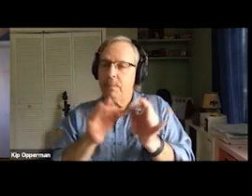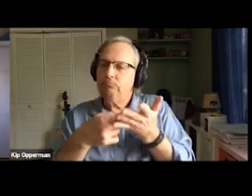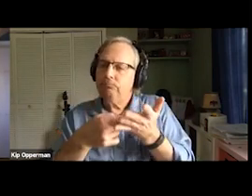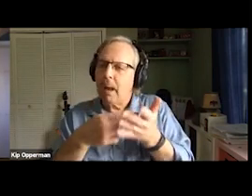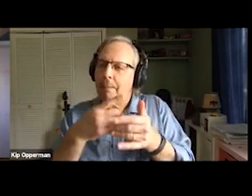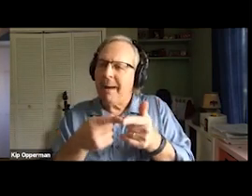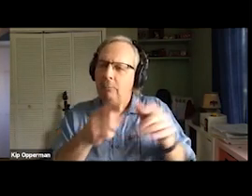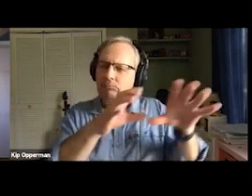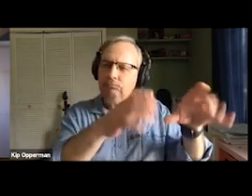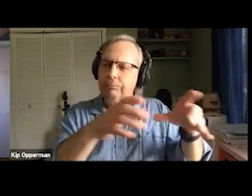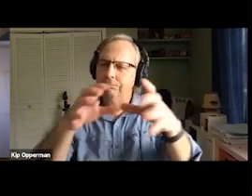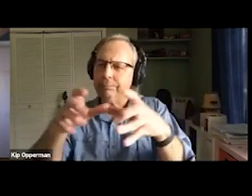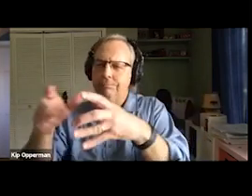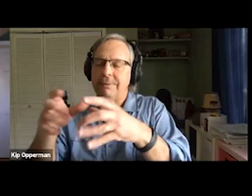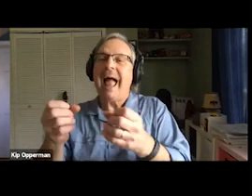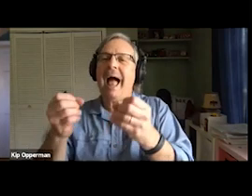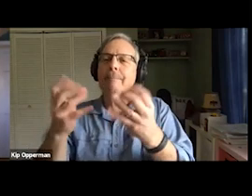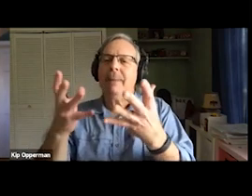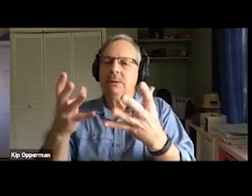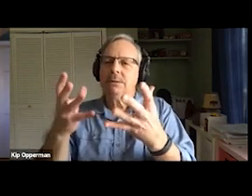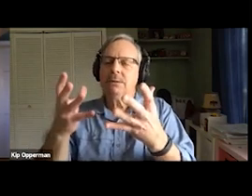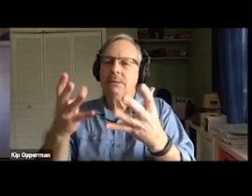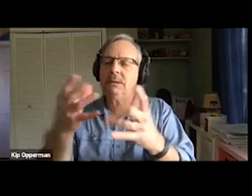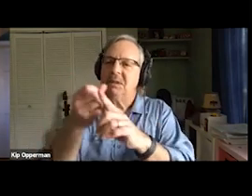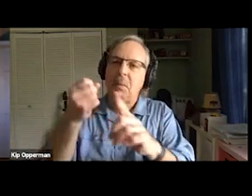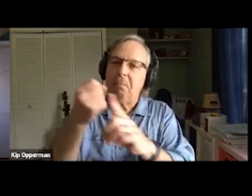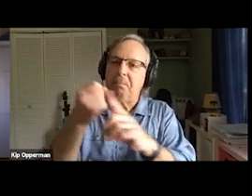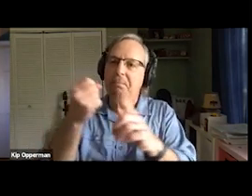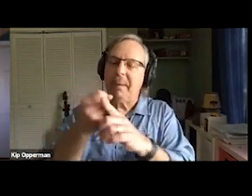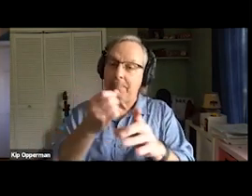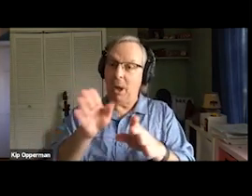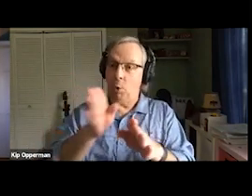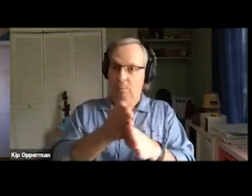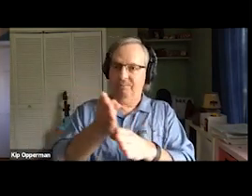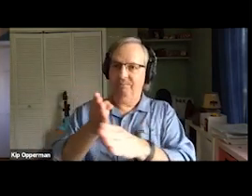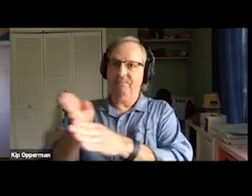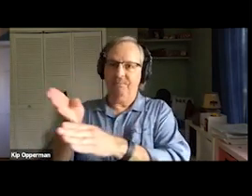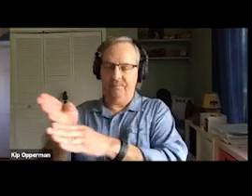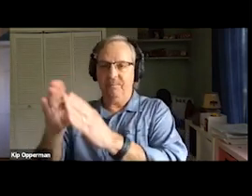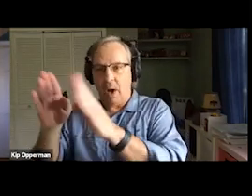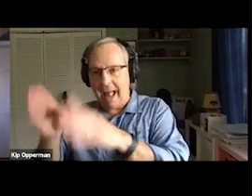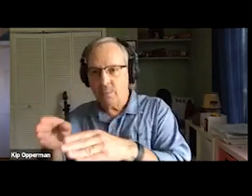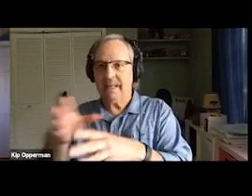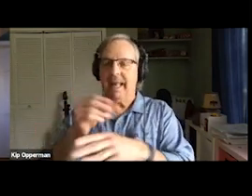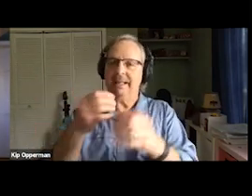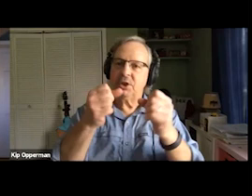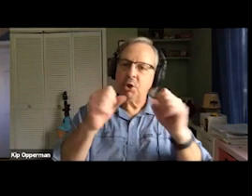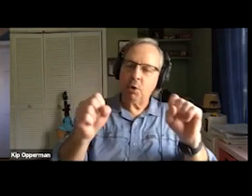y cuánto realmente impacta el campo en el que trabaja para la inseguridad de la vivienda y la falta de vivienda.